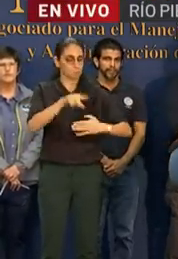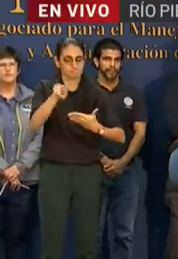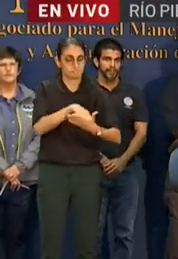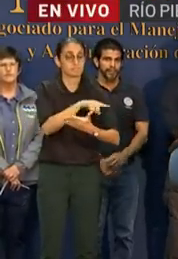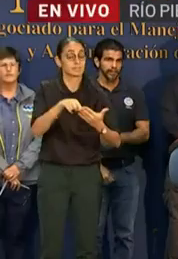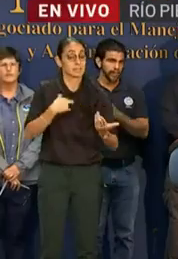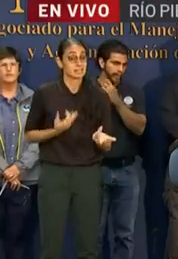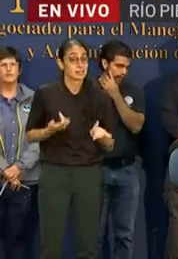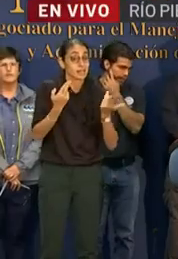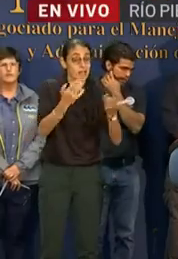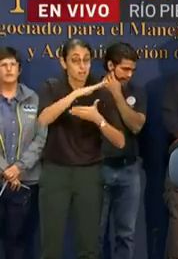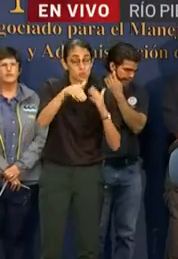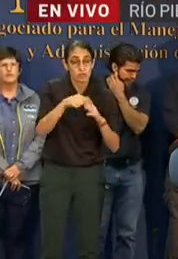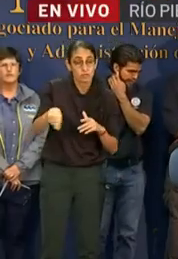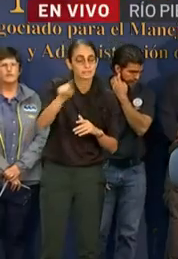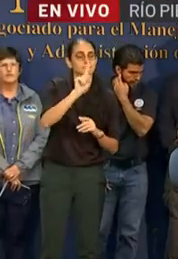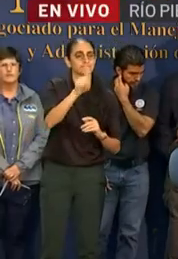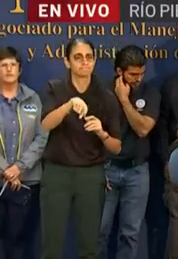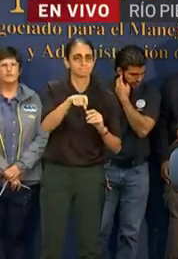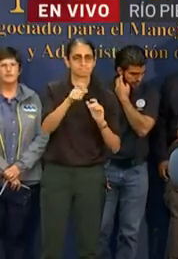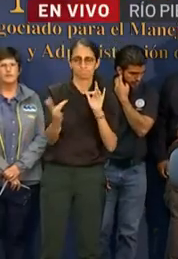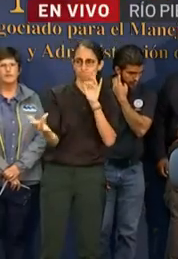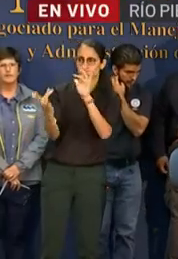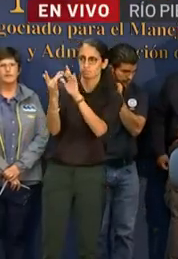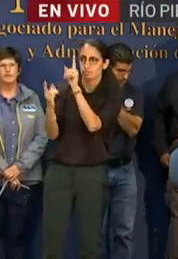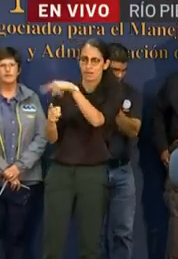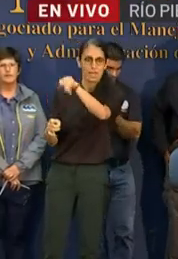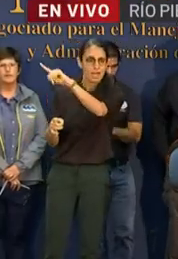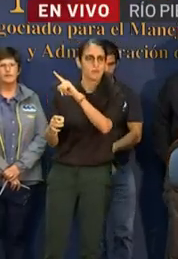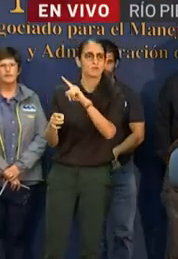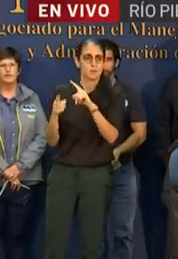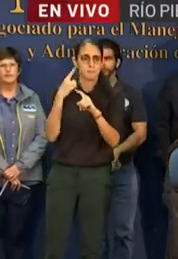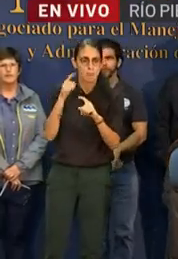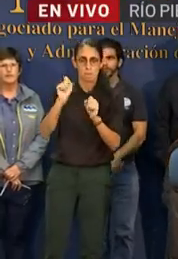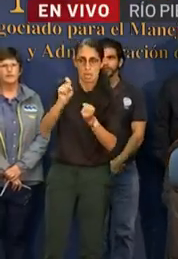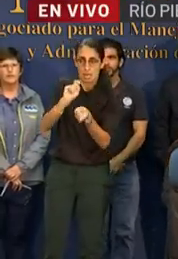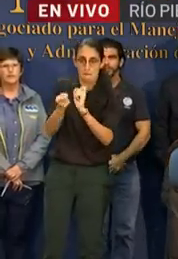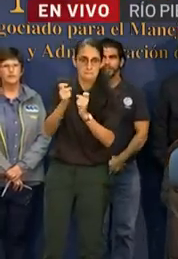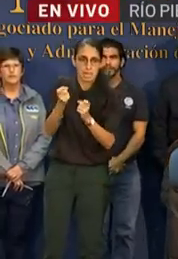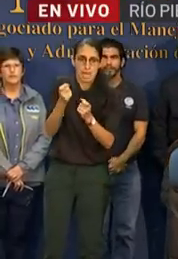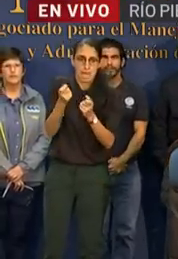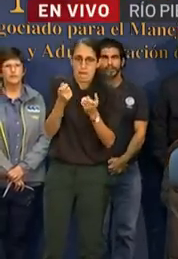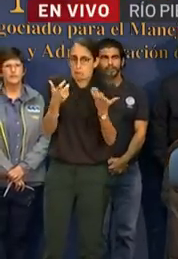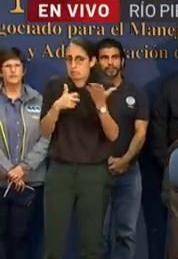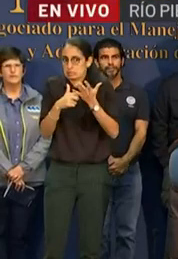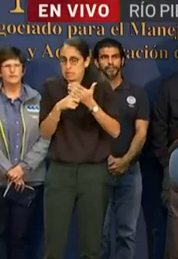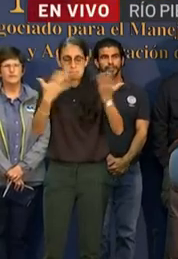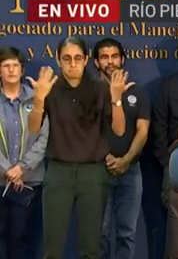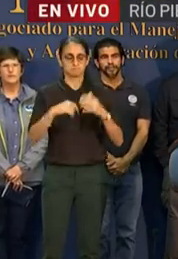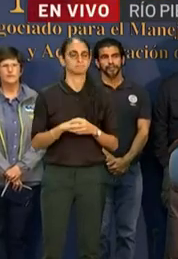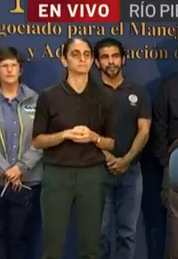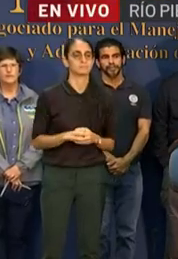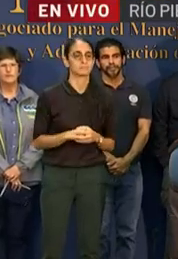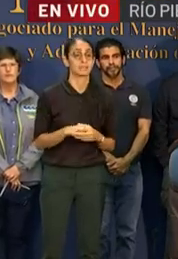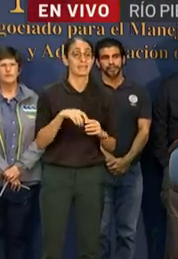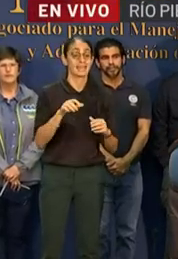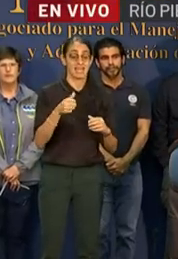CONDICIONES DEL TIEMPO, LOS